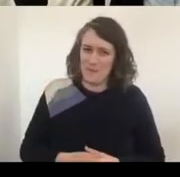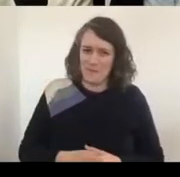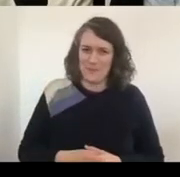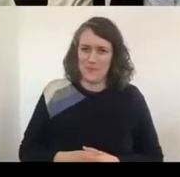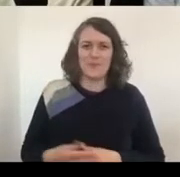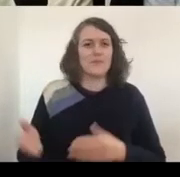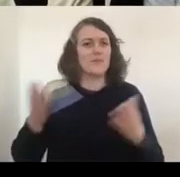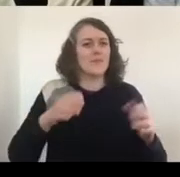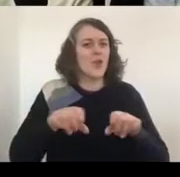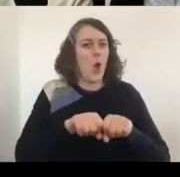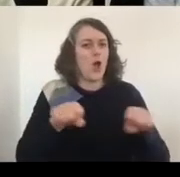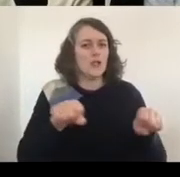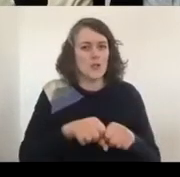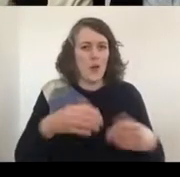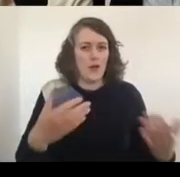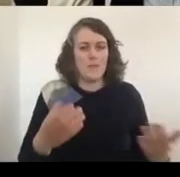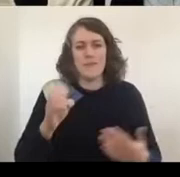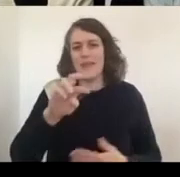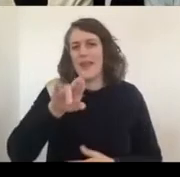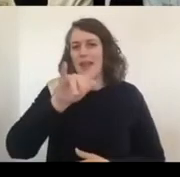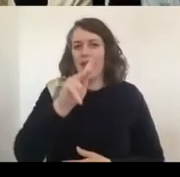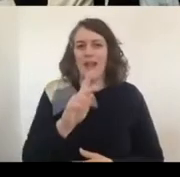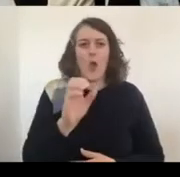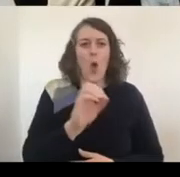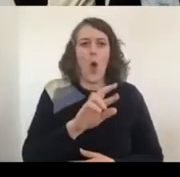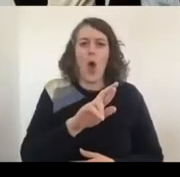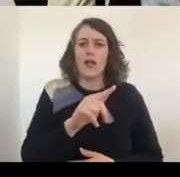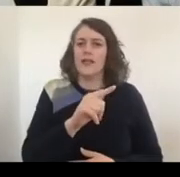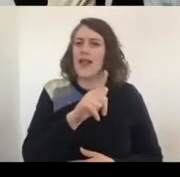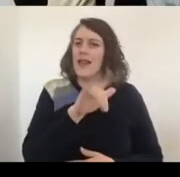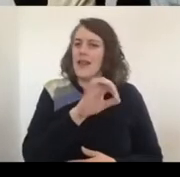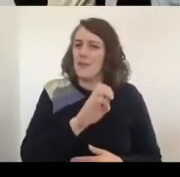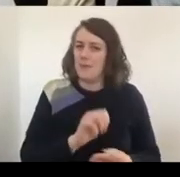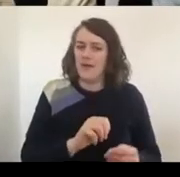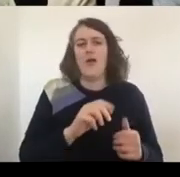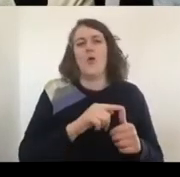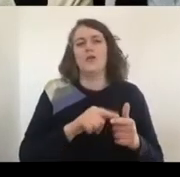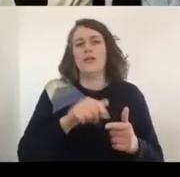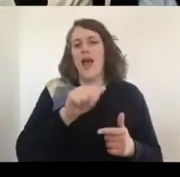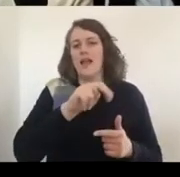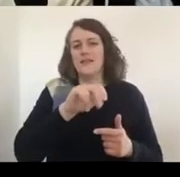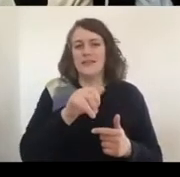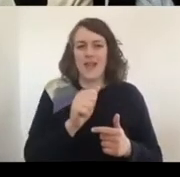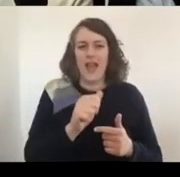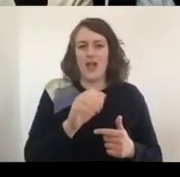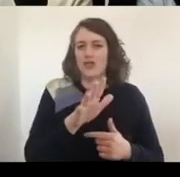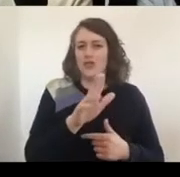zu Eric Ortlieb und Anja Schulz. Hallo ihr beiden. Weitergehts nach Erlangen zu Ina